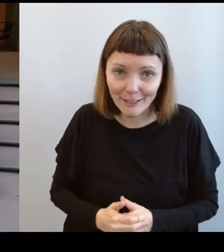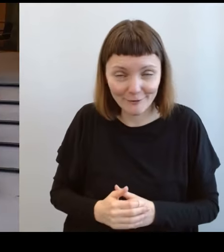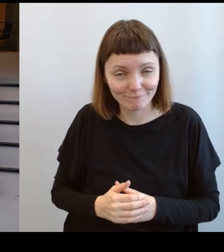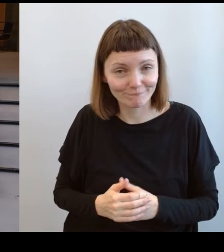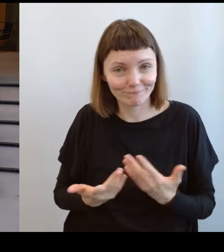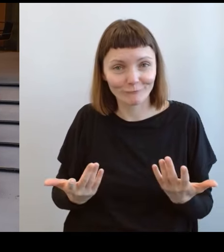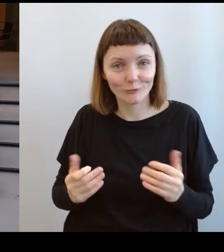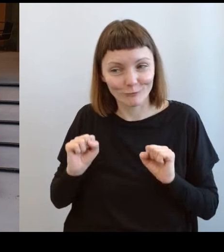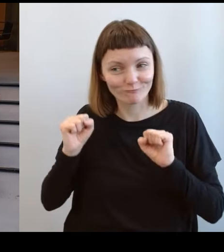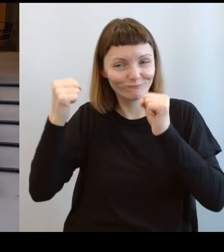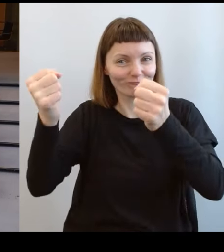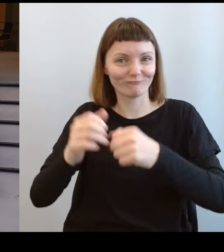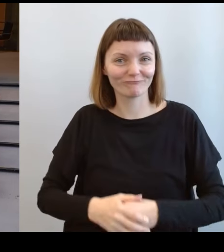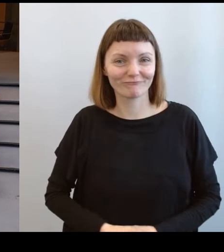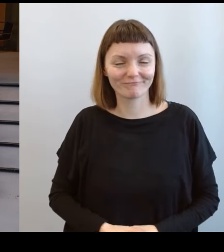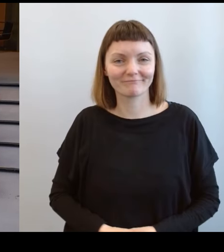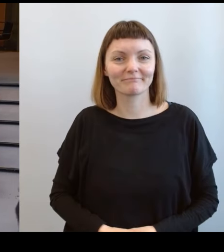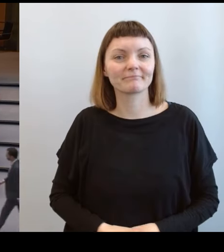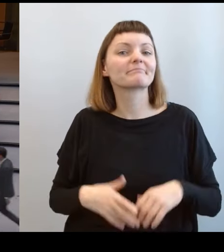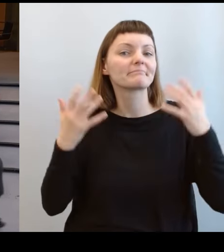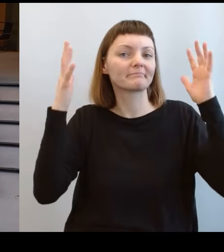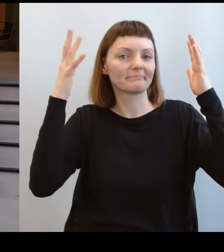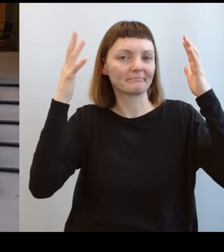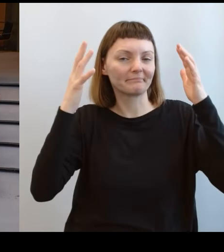(Rednerwechsel) Dann folgt für die Linksfraktion der Kollege Valgoglio.